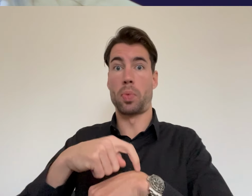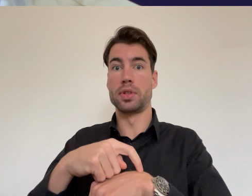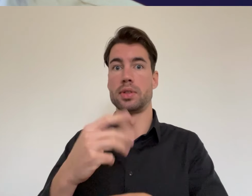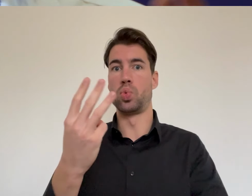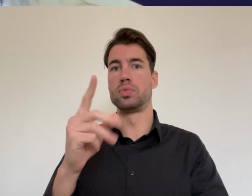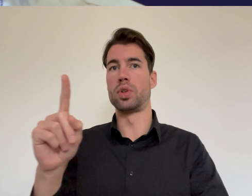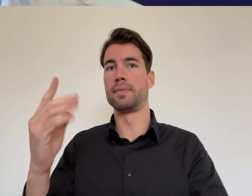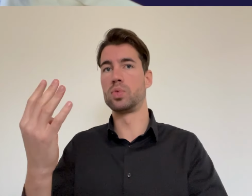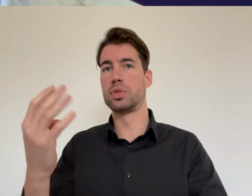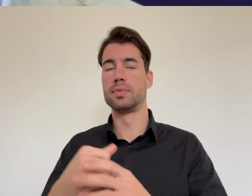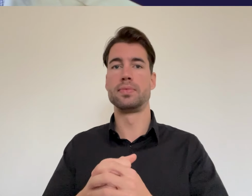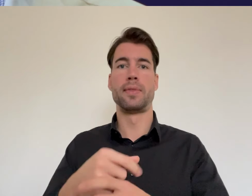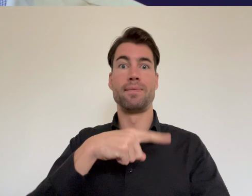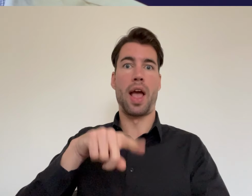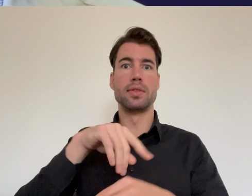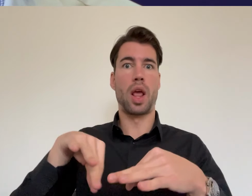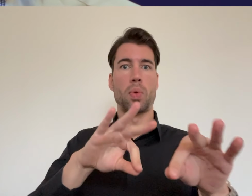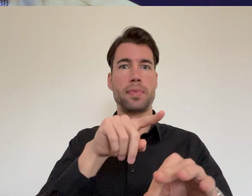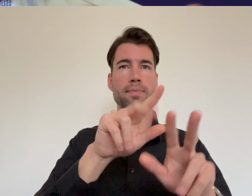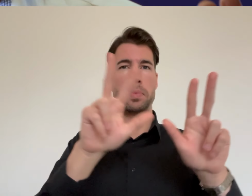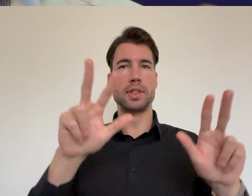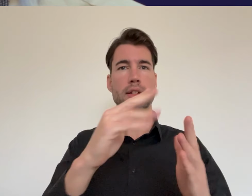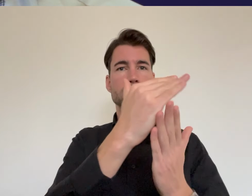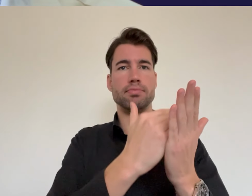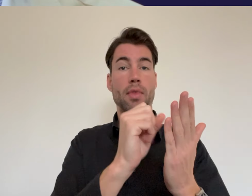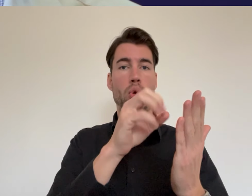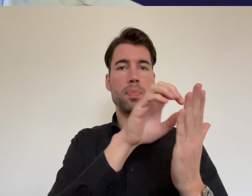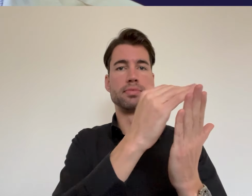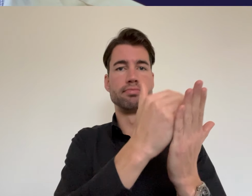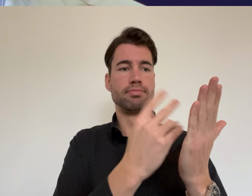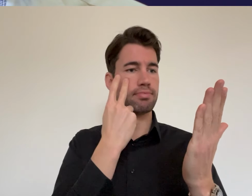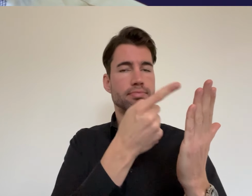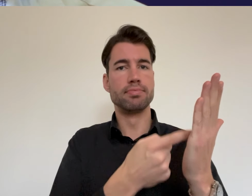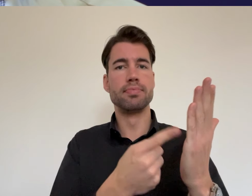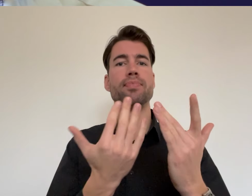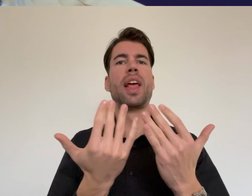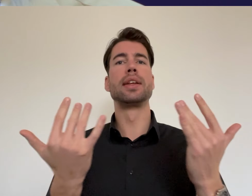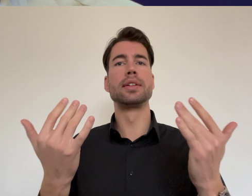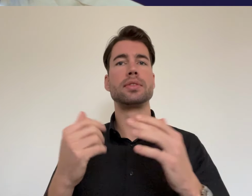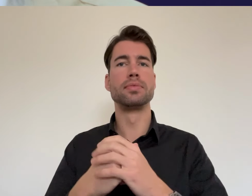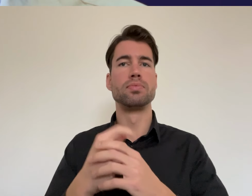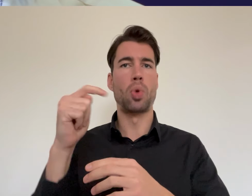maar op WijTrajectum vind je updates over wanneer we het webinar organiseren om...